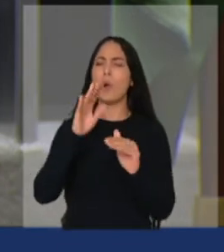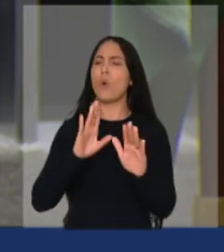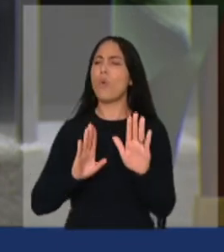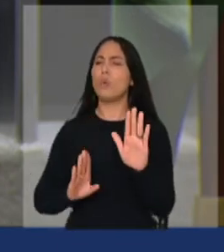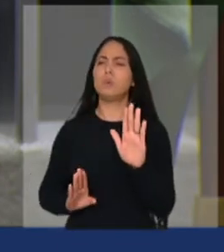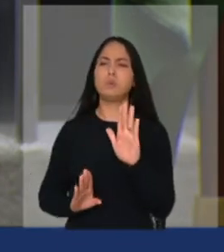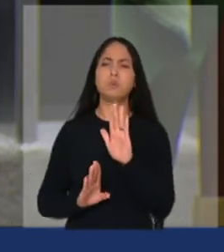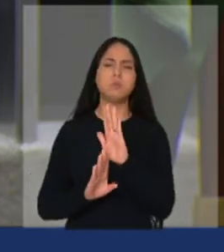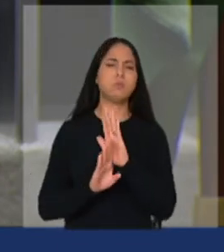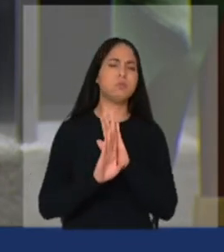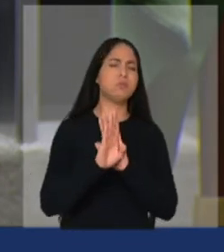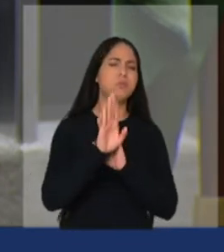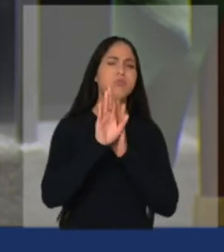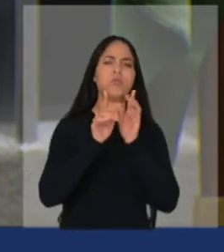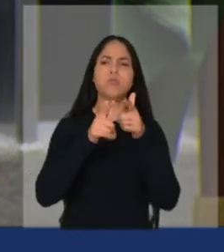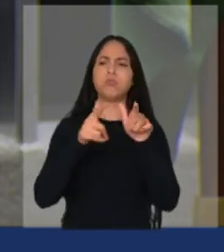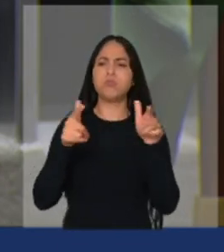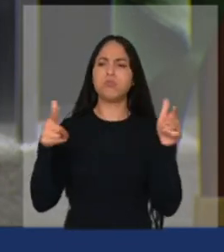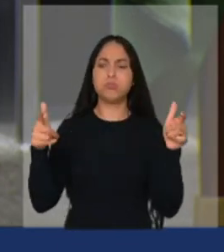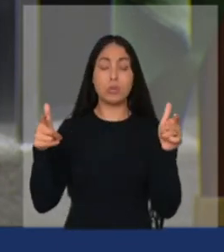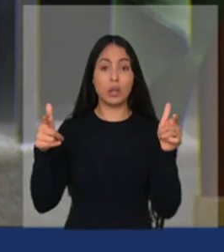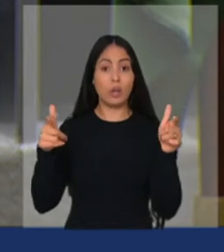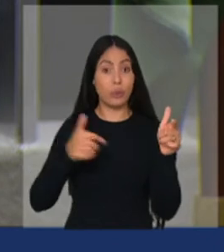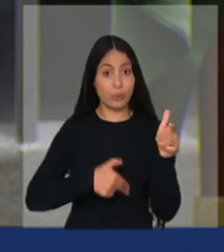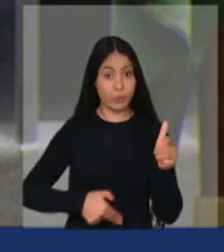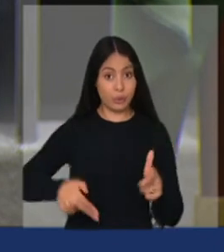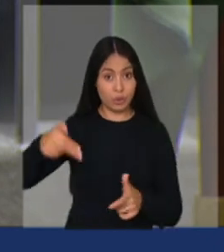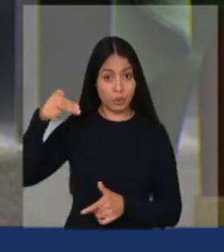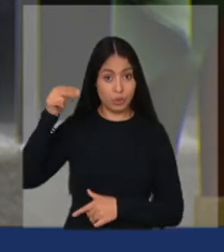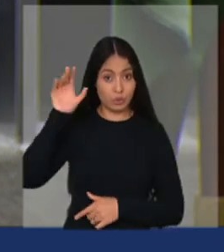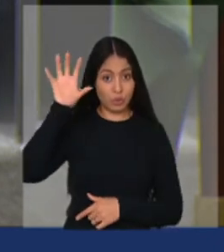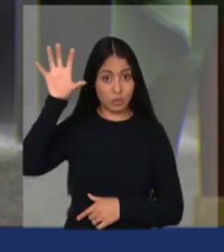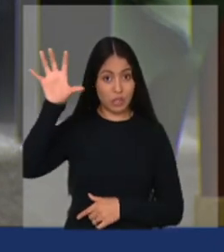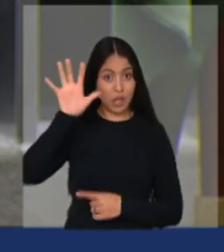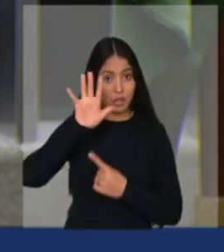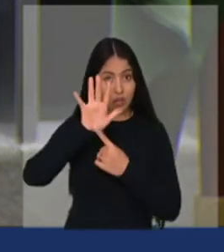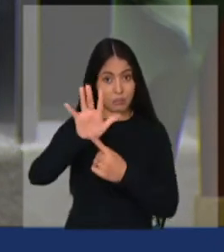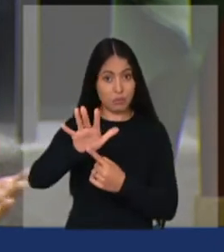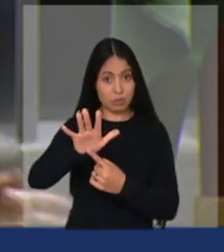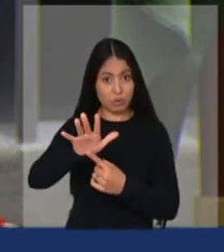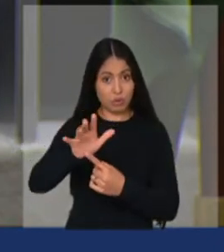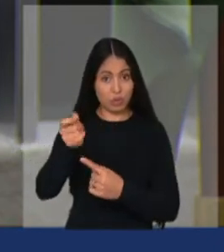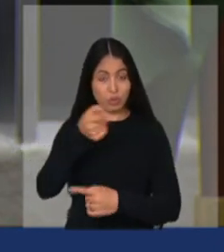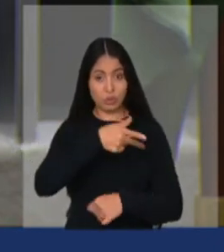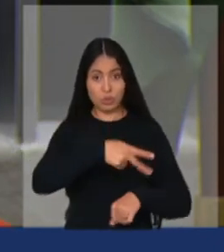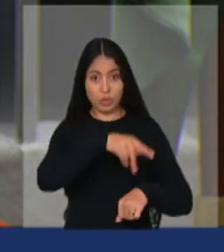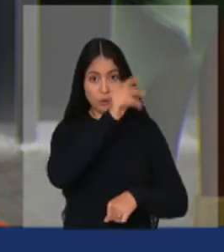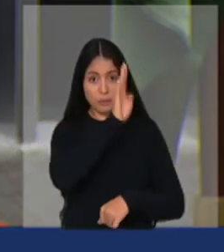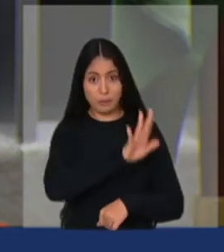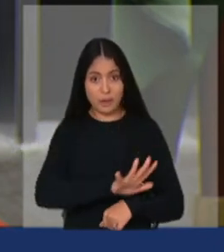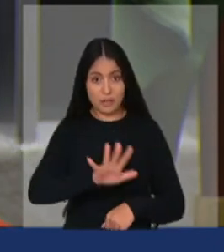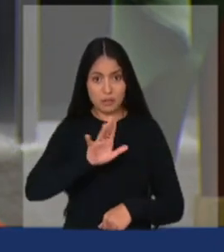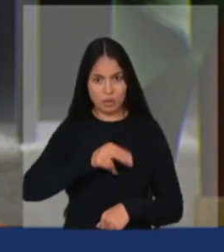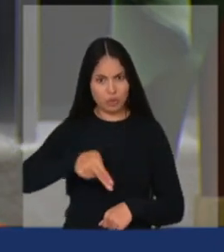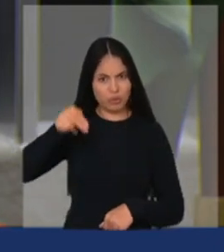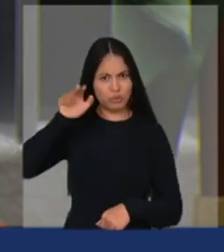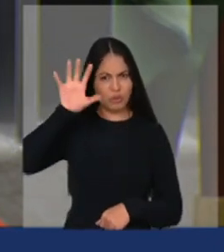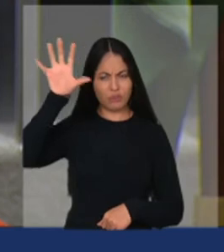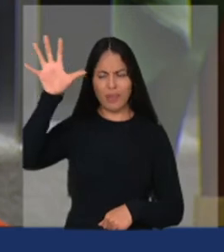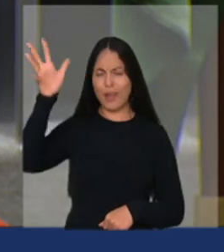LIGA SUAPE ATÉ A NOSSA FERROVIA. E DIZ ELE QUE IA PRIORIZAR O PORTO DE PC, NÃO